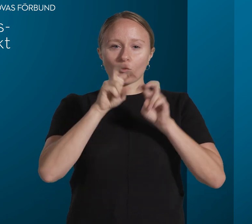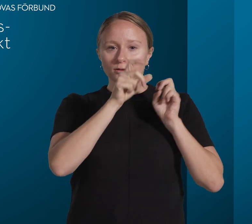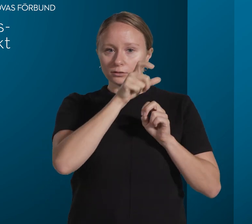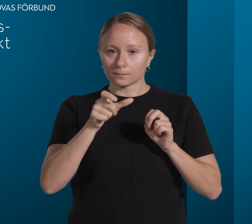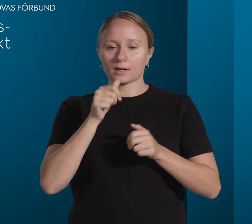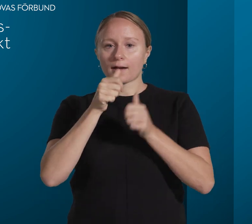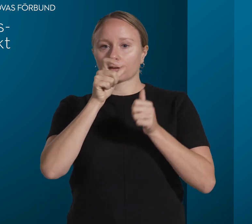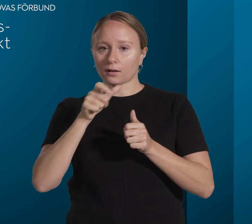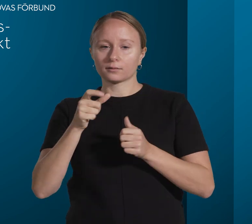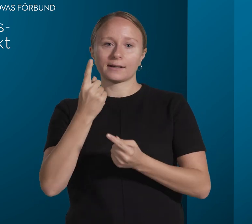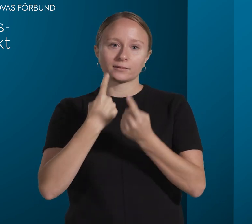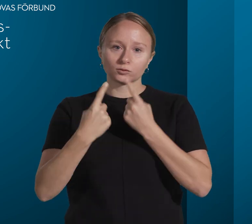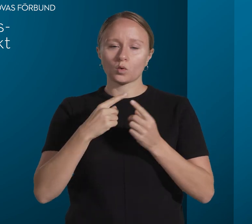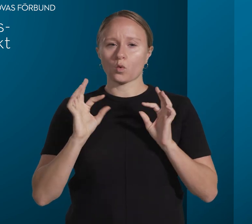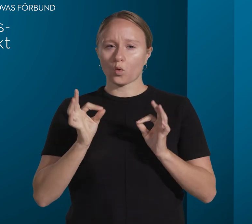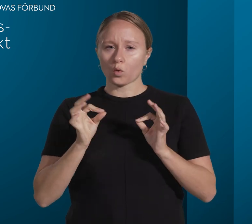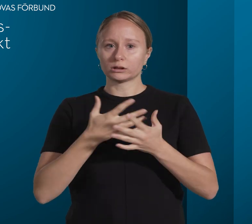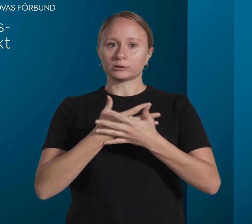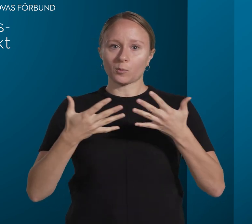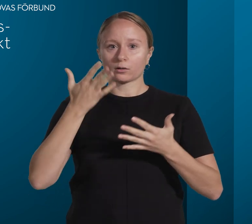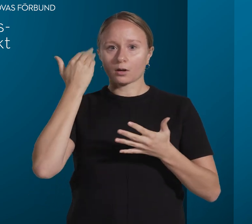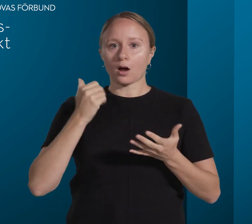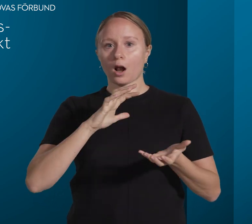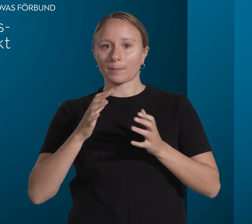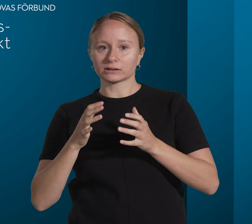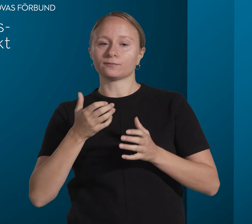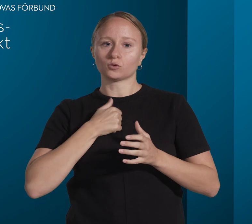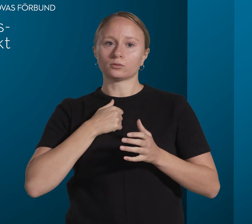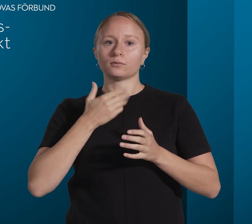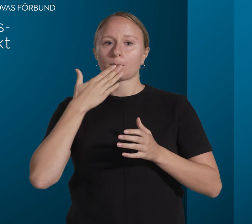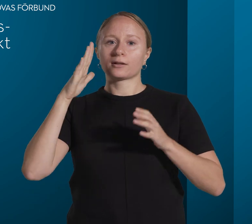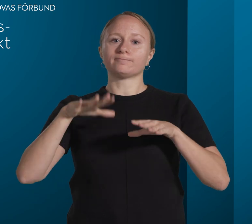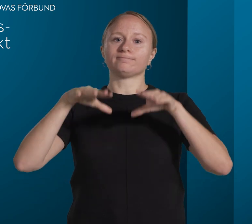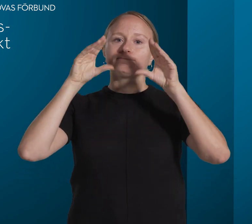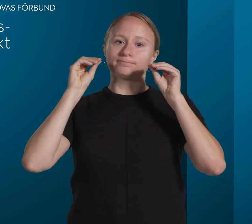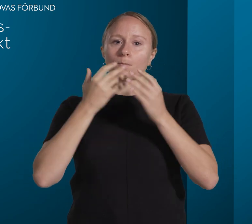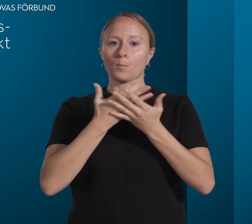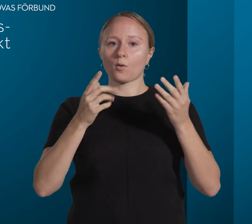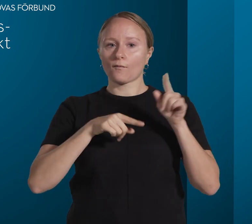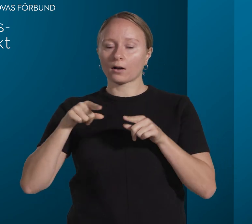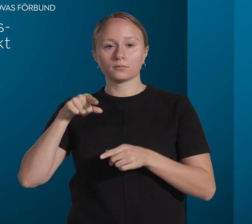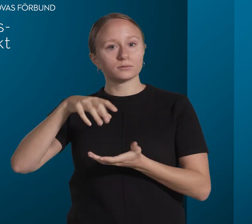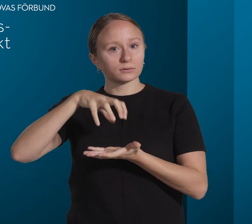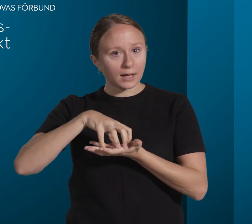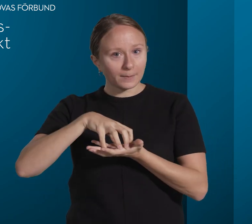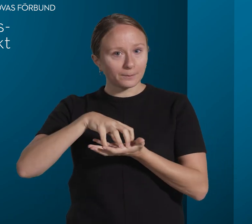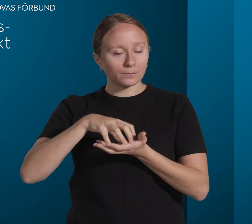Forskare och deltagarna diskuterar hur språket kan anpassas - för att bättre reflektera mångfalden i samhället, -